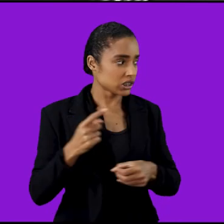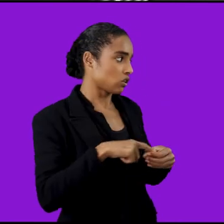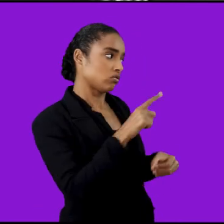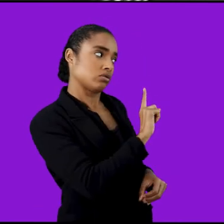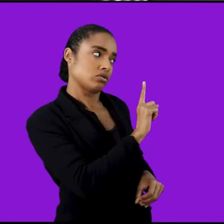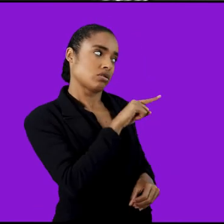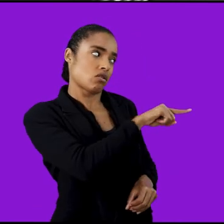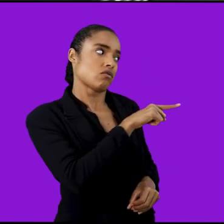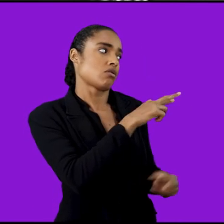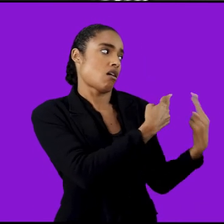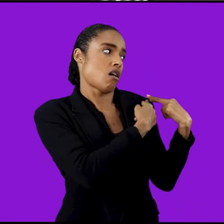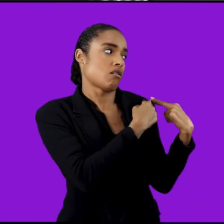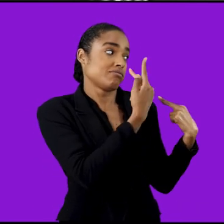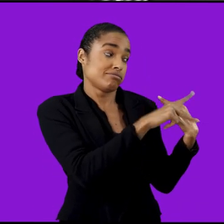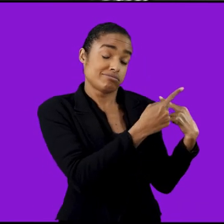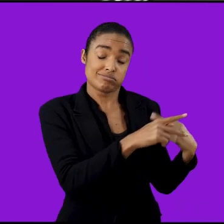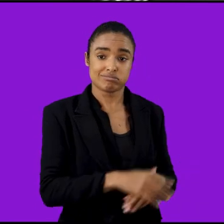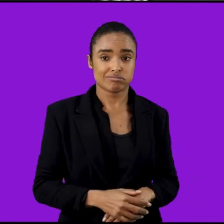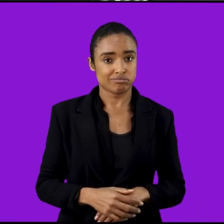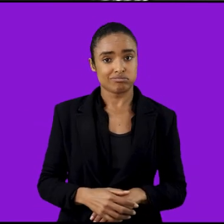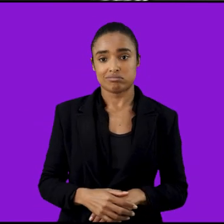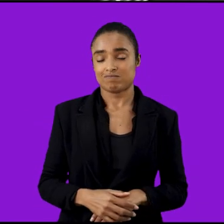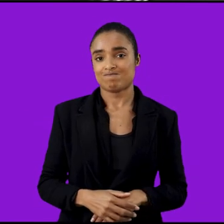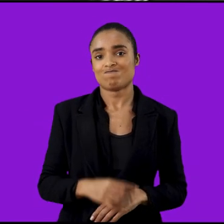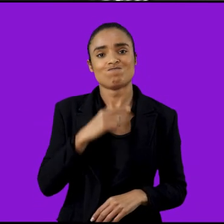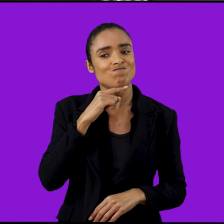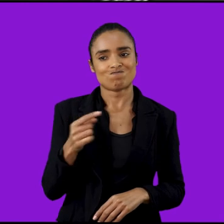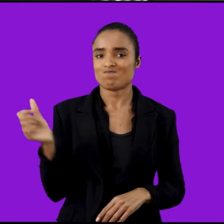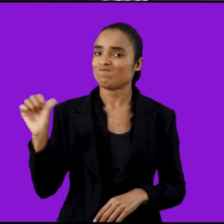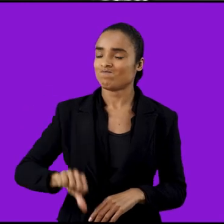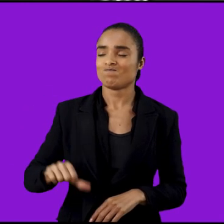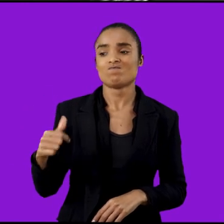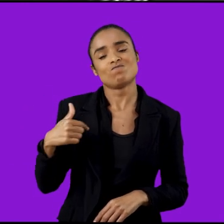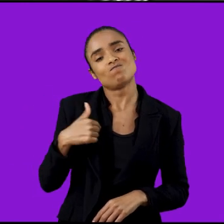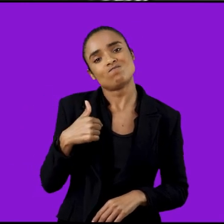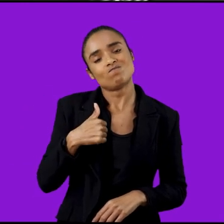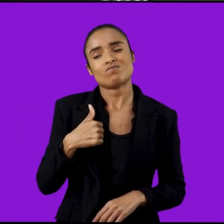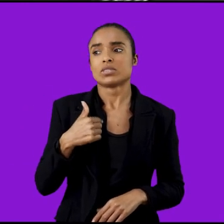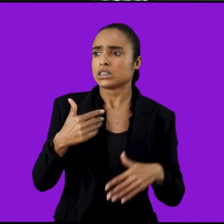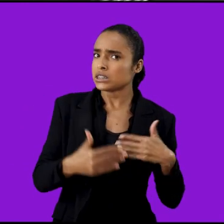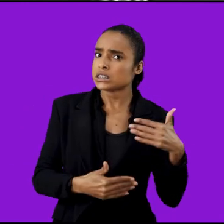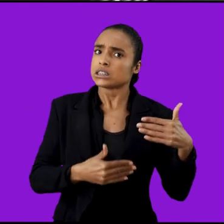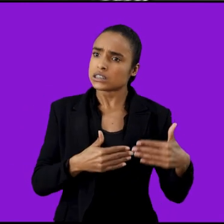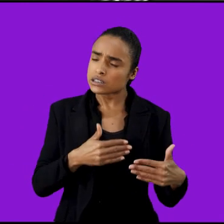arque com as suas responsabilidades. Não dá pra você voltar”. Uou E aí foi quando eu fiquei num processo longo